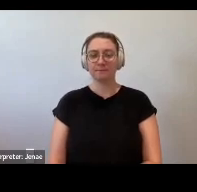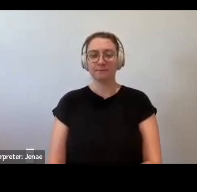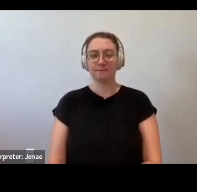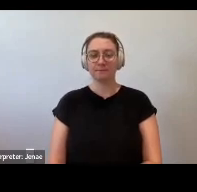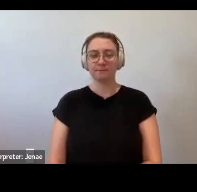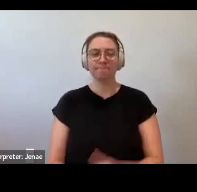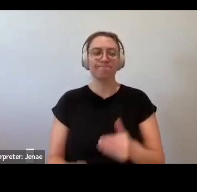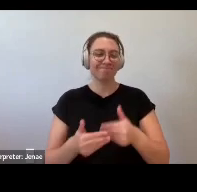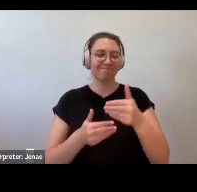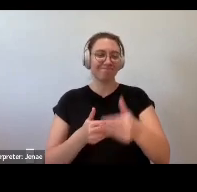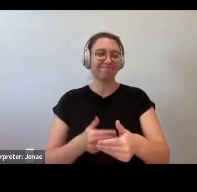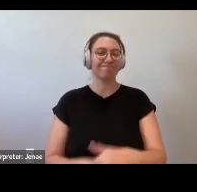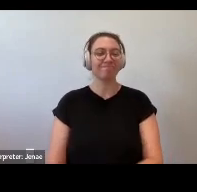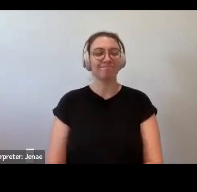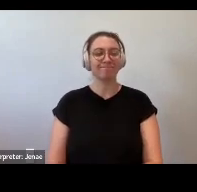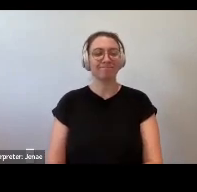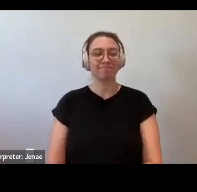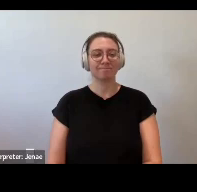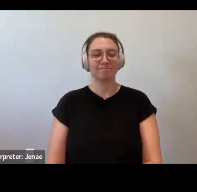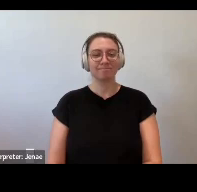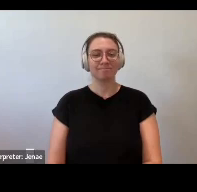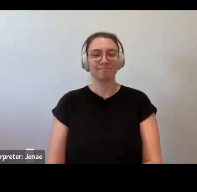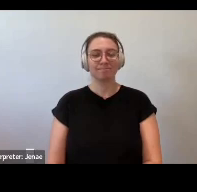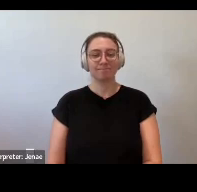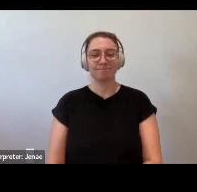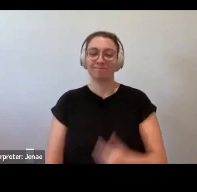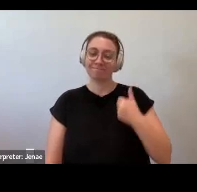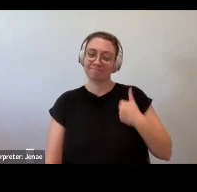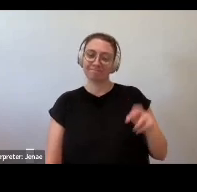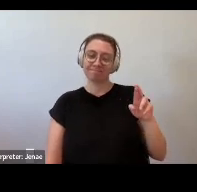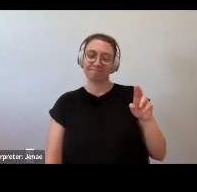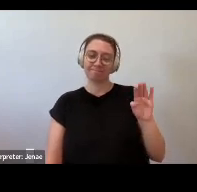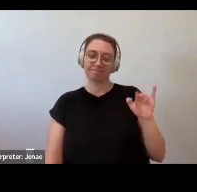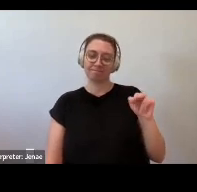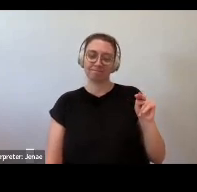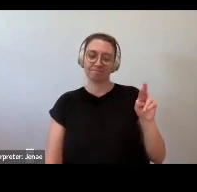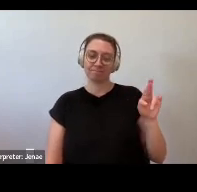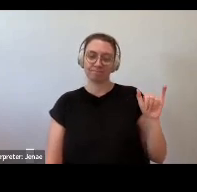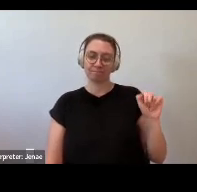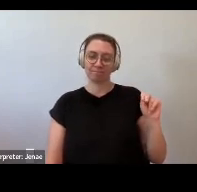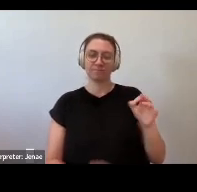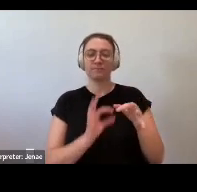siguiente, mi nombre es Robin Ryan y soy la coordinadora del